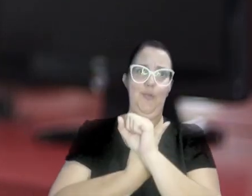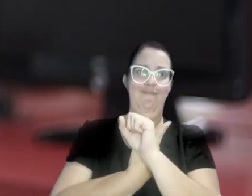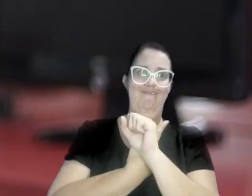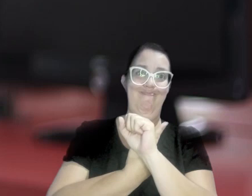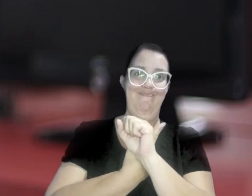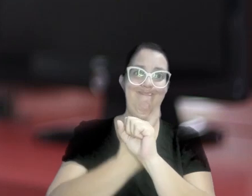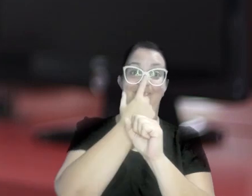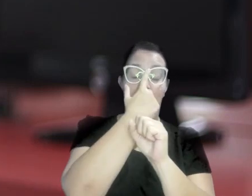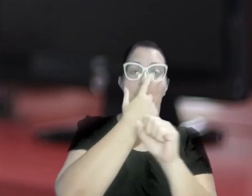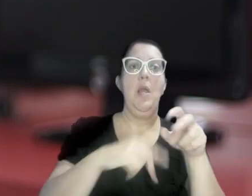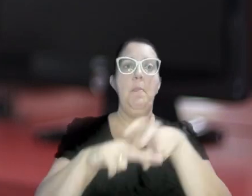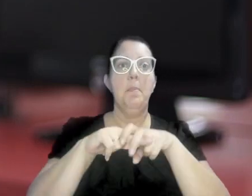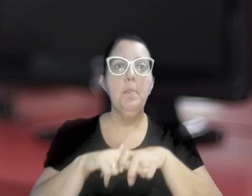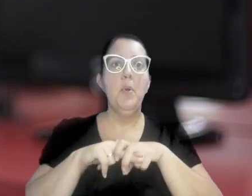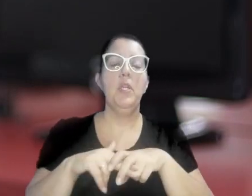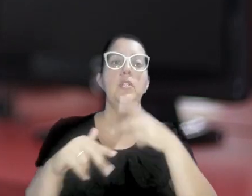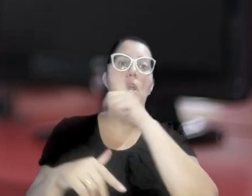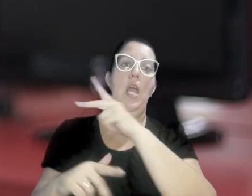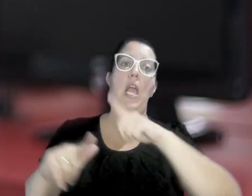E então, no caso da gestão ambiental pública,